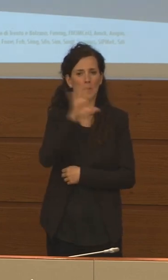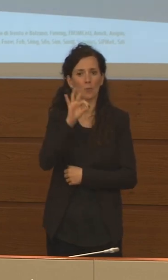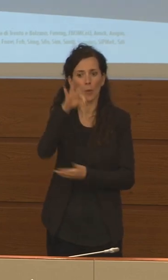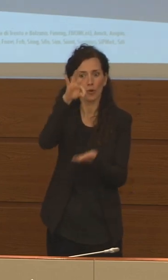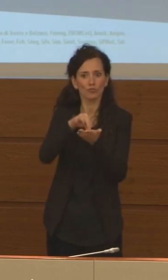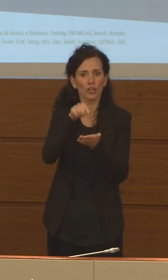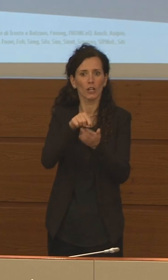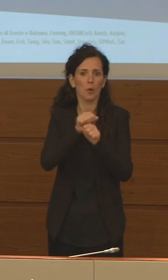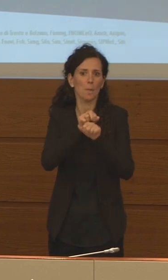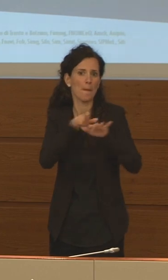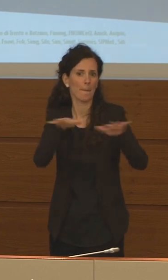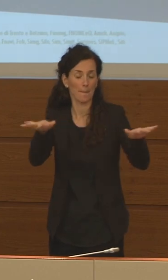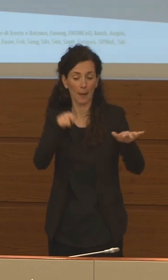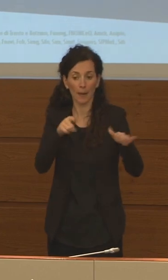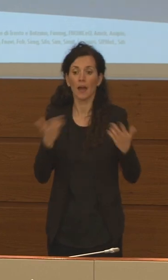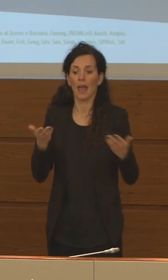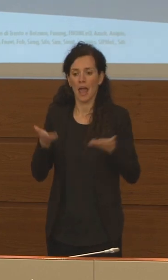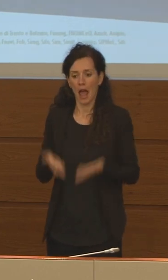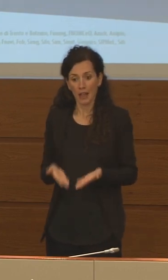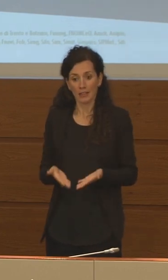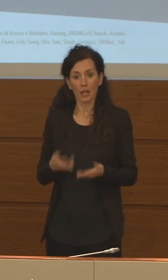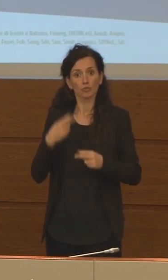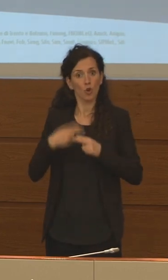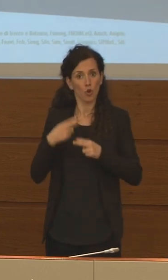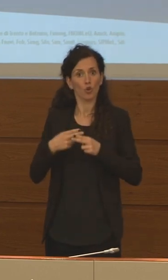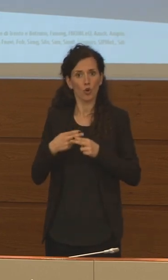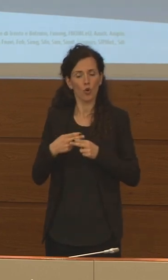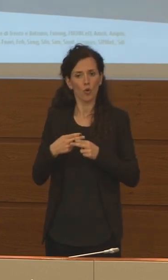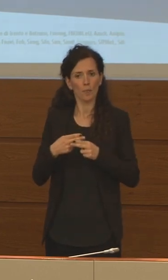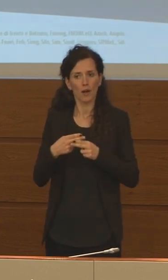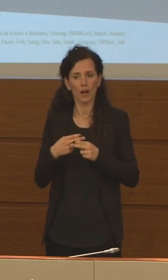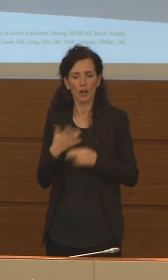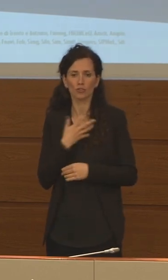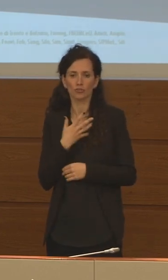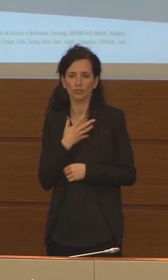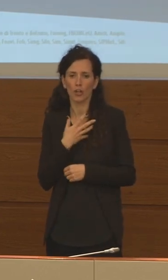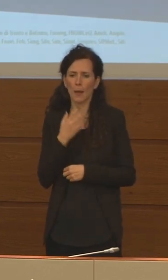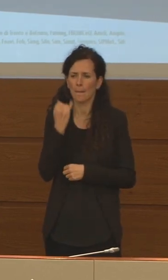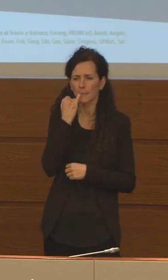ora a Roma ci sono piccole catene di trasmissione rintracciabili quindi la